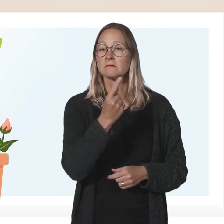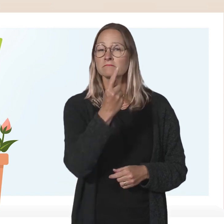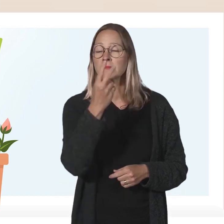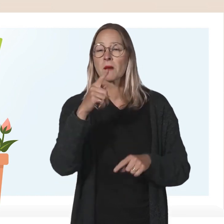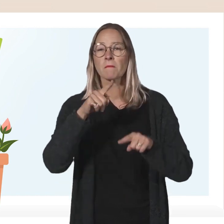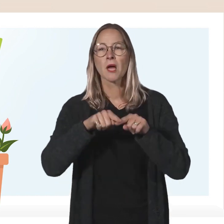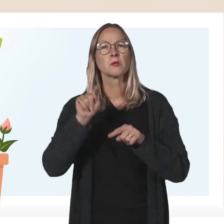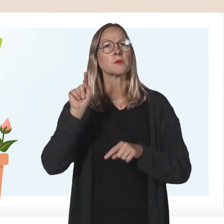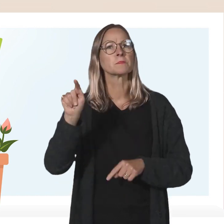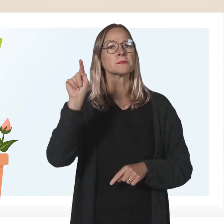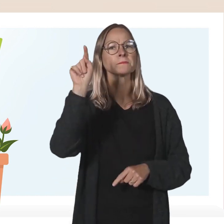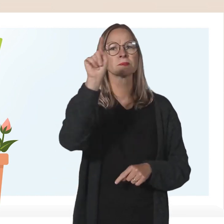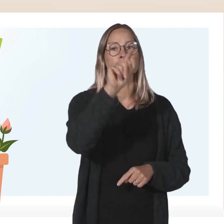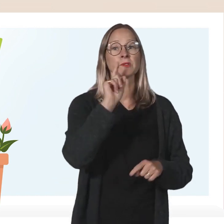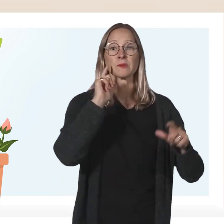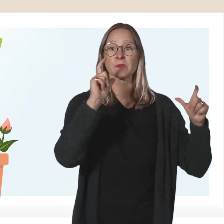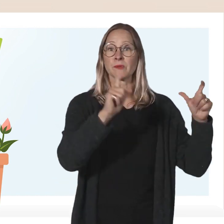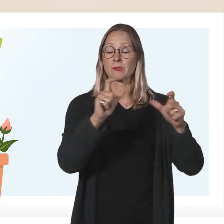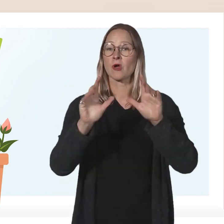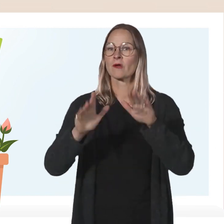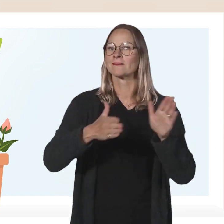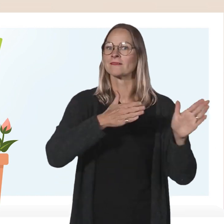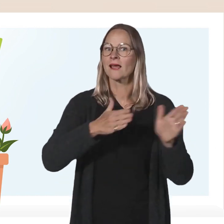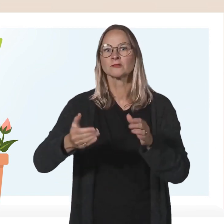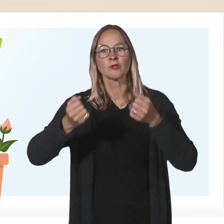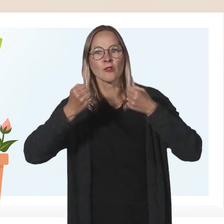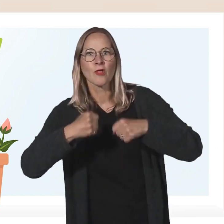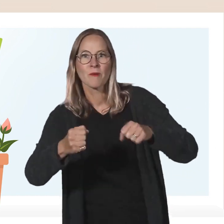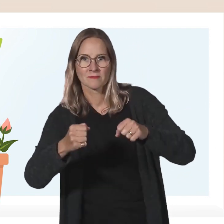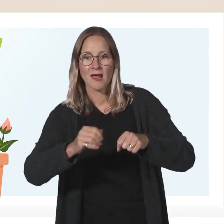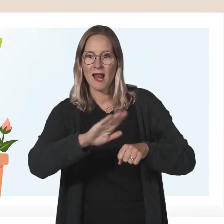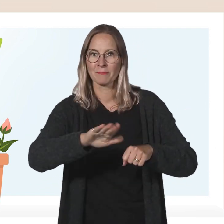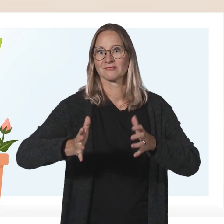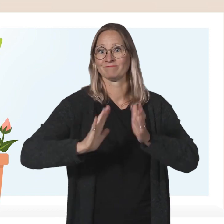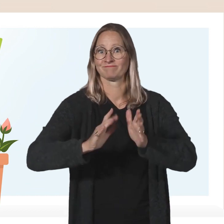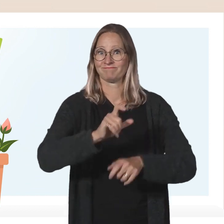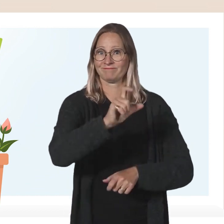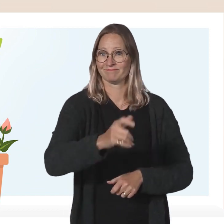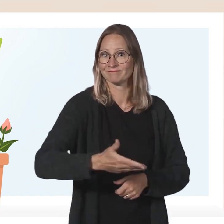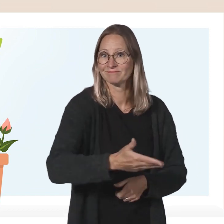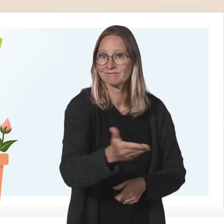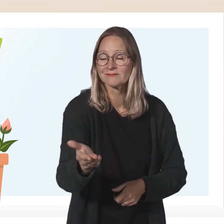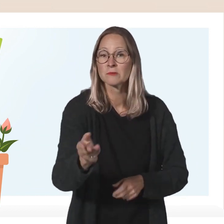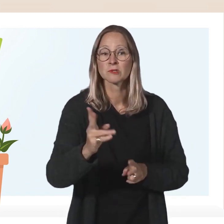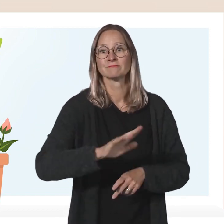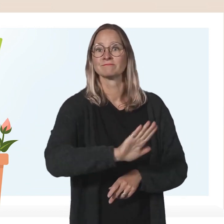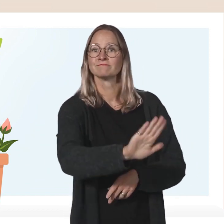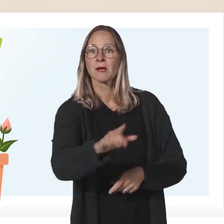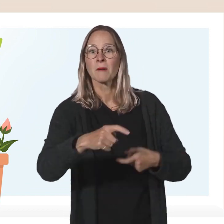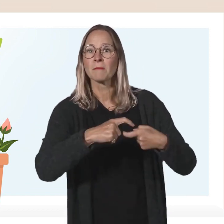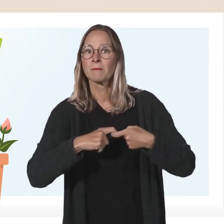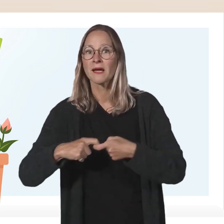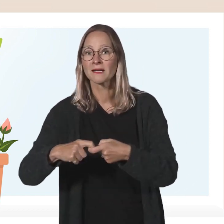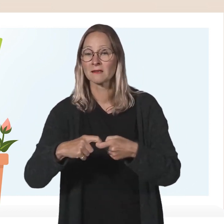Muutamilla paikkakunnilla yhdistykset ovat järjestäneet toimintaa - viittoville lapsille ja heidän perheilleen, -